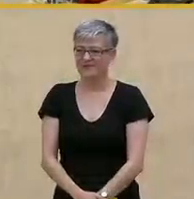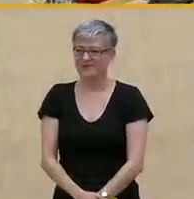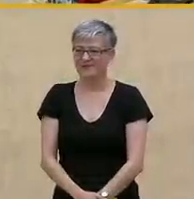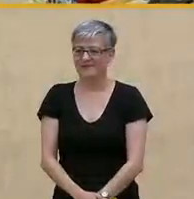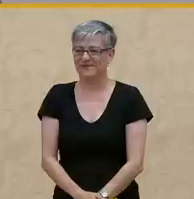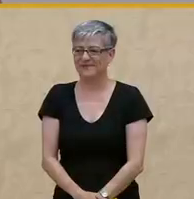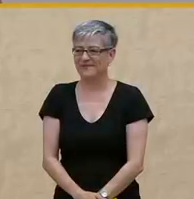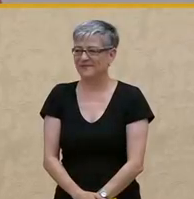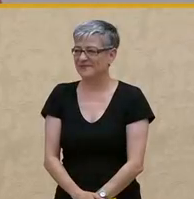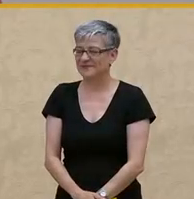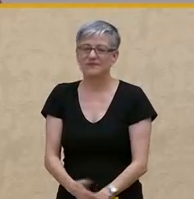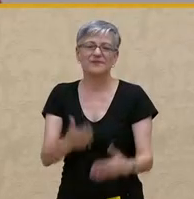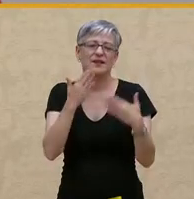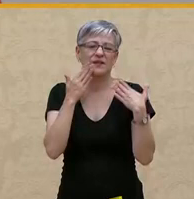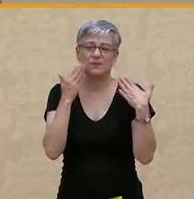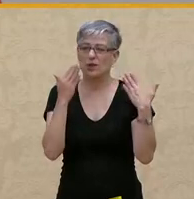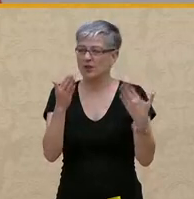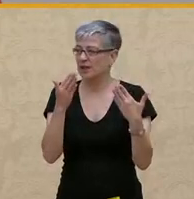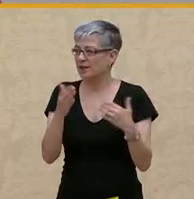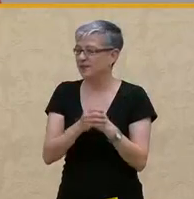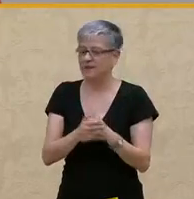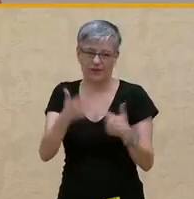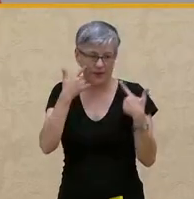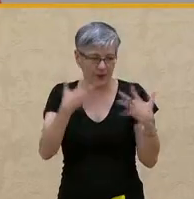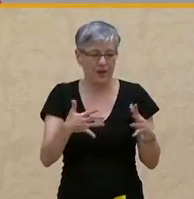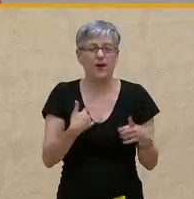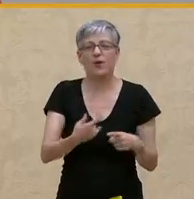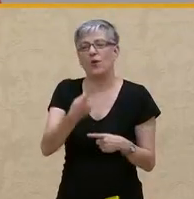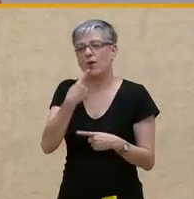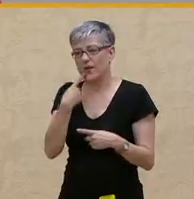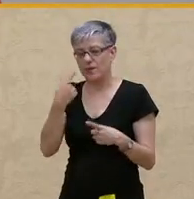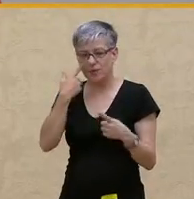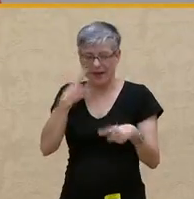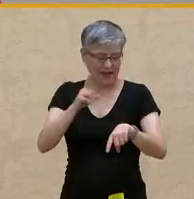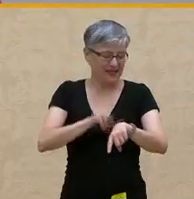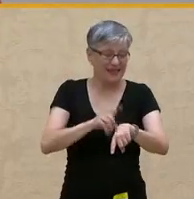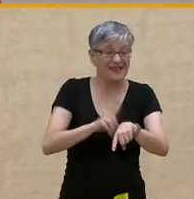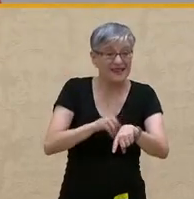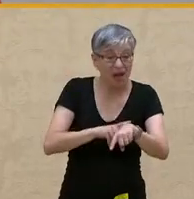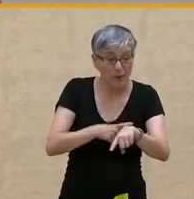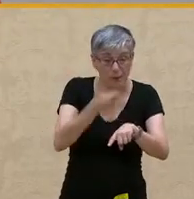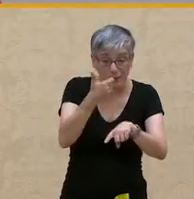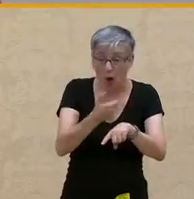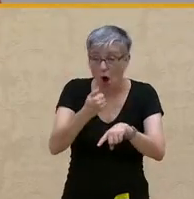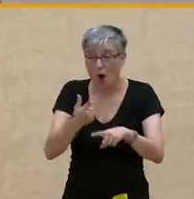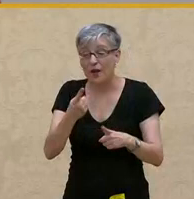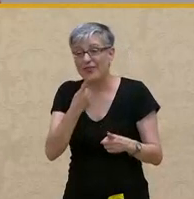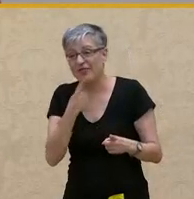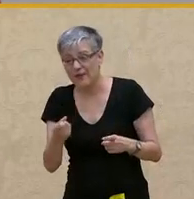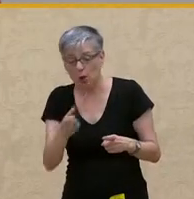(Aplausos) -Muchas gracias. Ya os dais cuenta de la enorme dificultad de los tiempos cuando hace falta la interpretación,